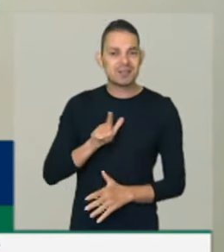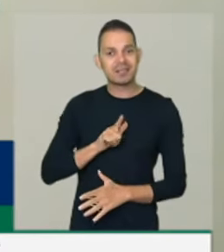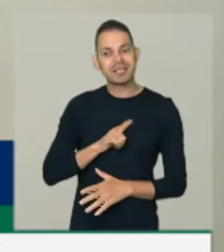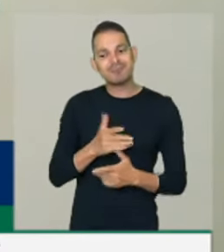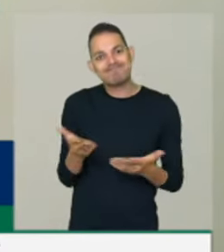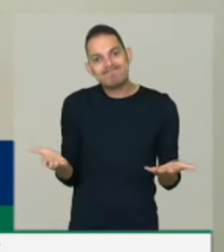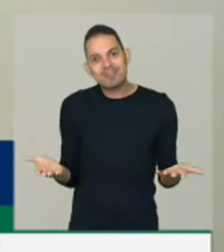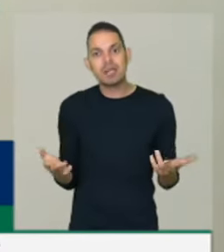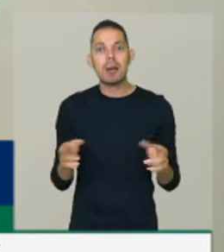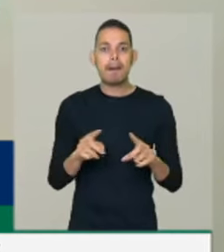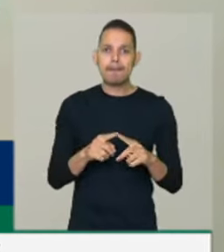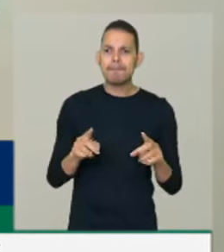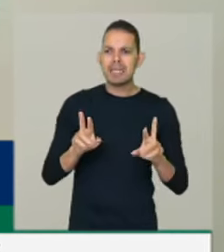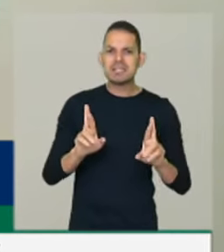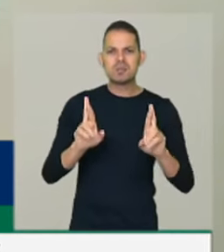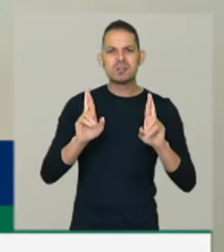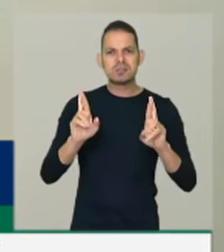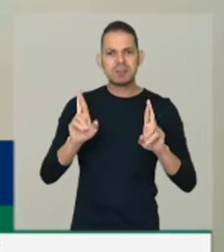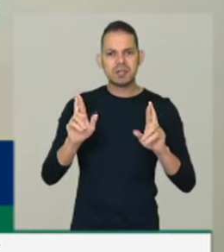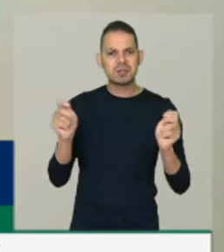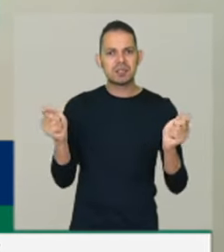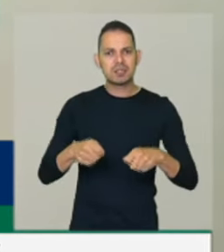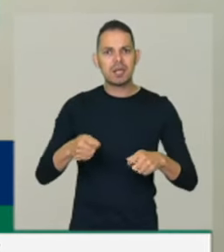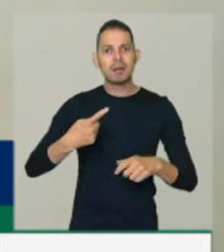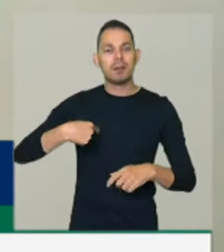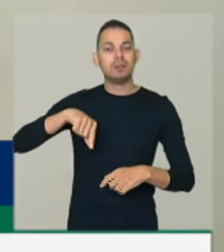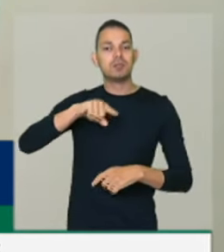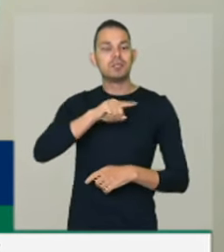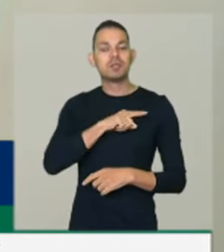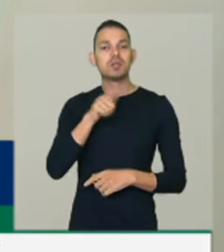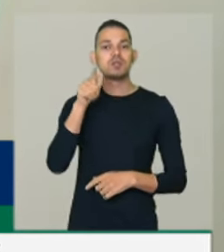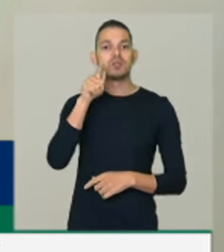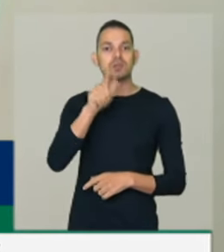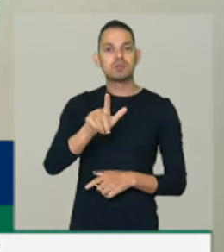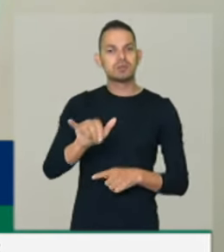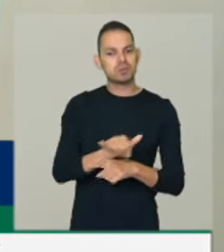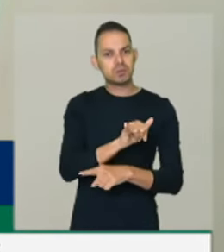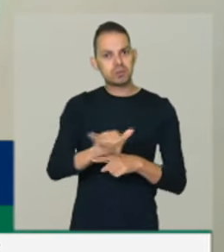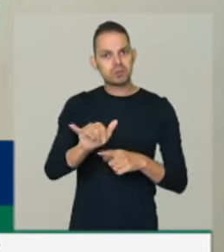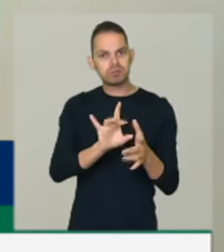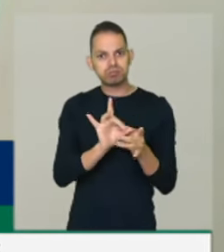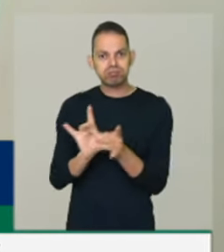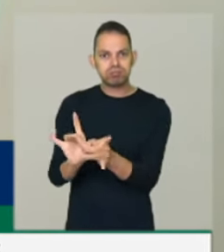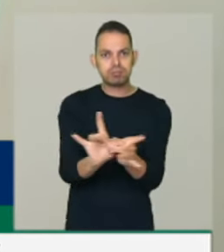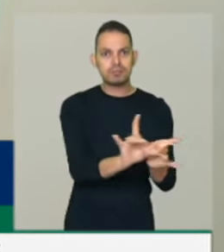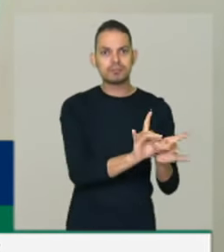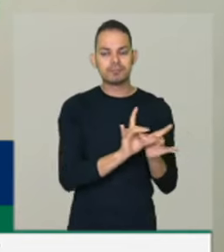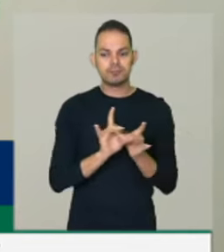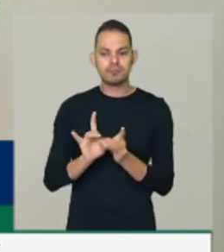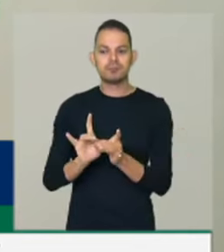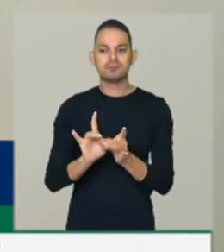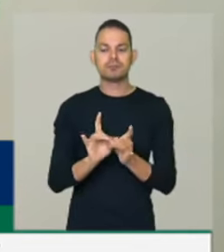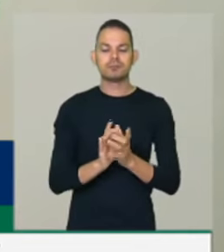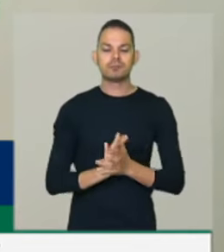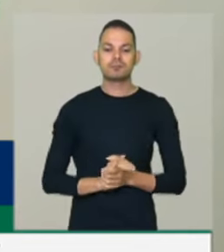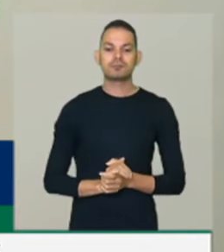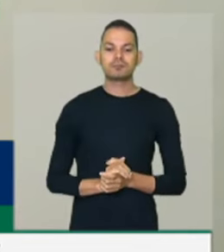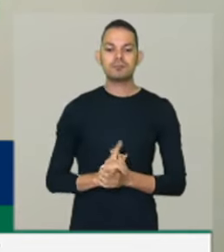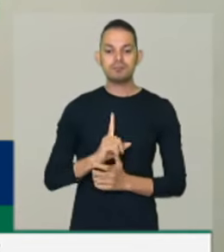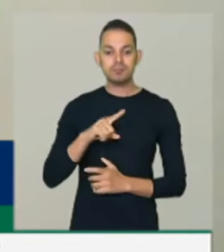PARA QUE A GENTE POSSA TER AÇÕES CONJUNTAS . NÓS SOMOS UMA REPÚBLICA FEDERATIVA E NÃO TEM COMO ENFRENTAR UMA GUERRA DESSA, SEM UNIR OS